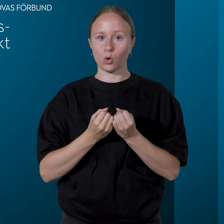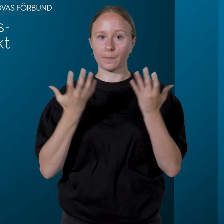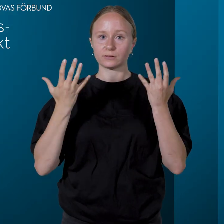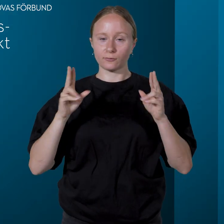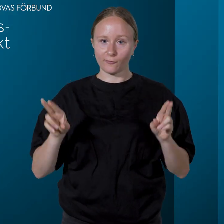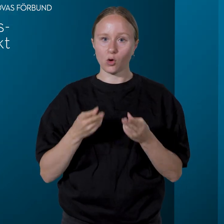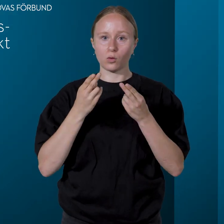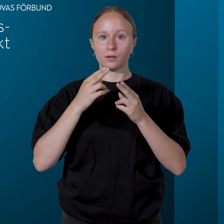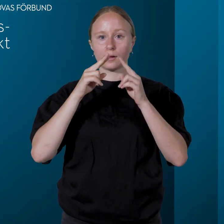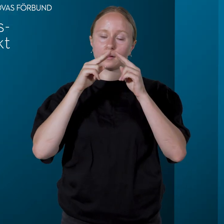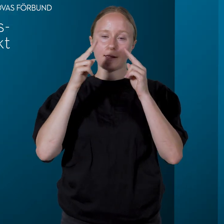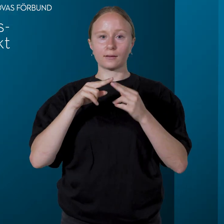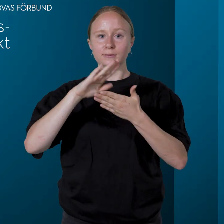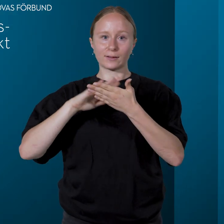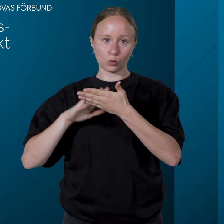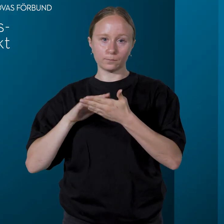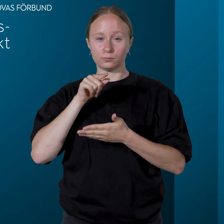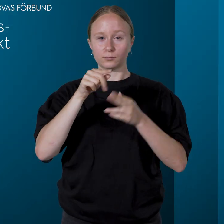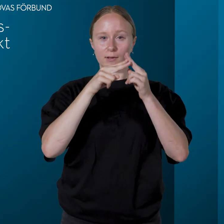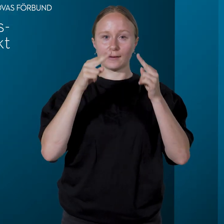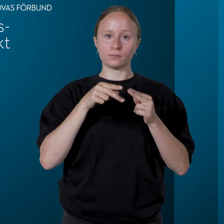Döva och hörselskadade barns stödförening r.f., DHBS, har förnyat sina nätsidor.